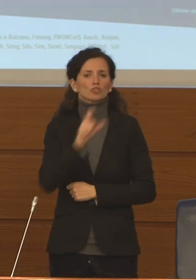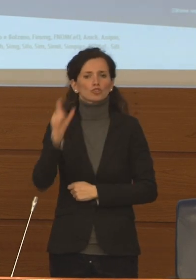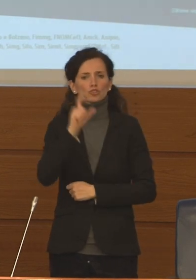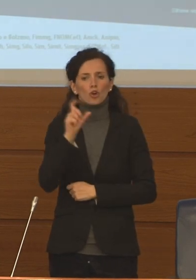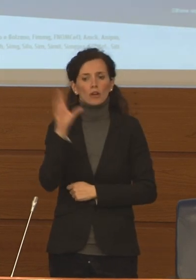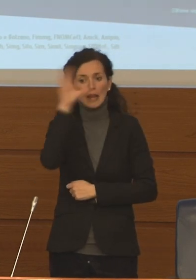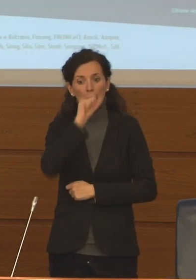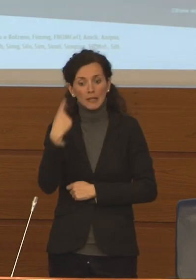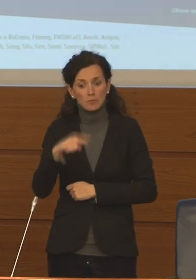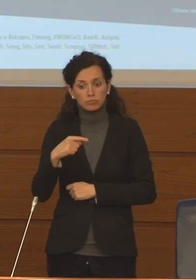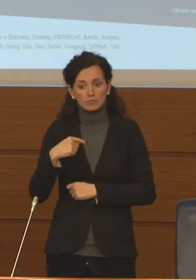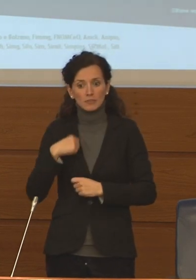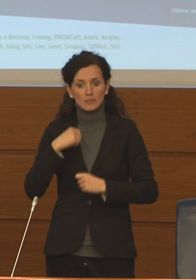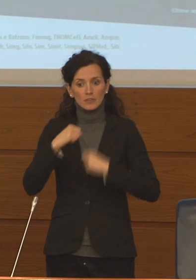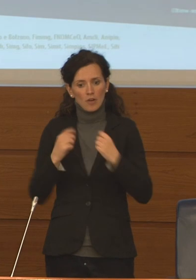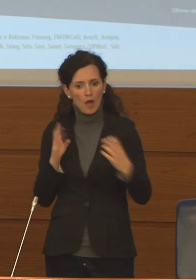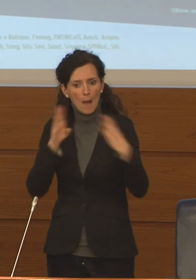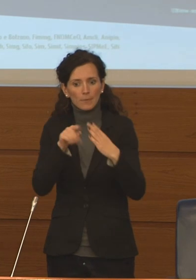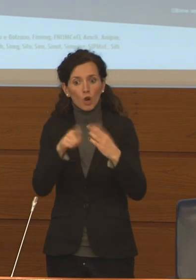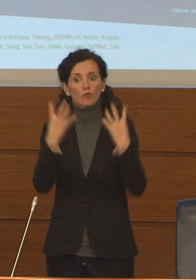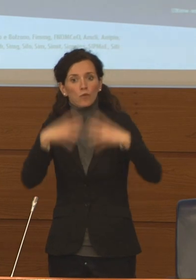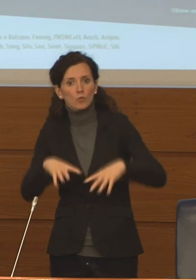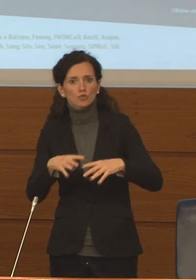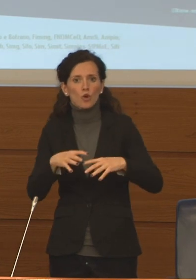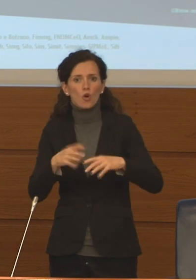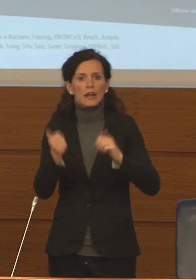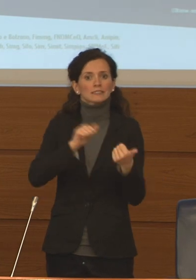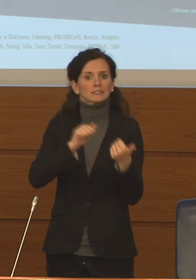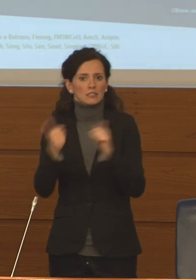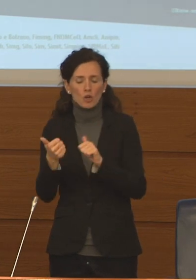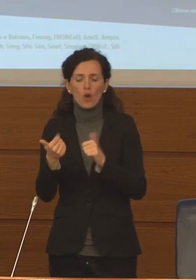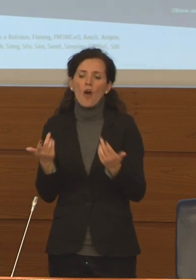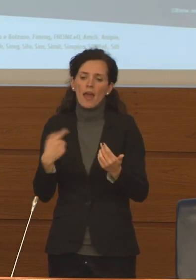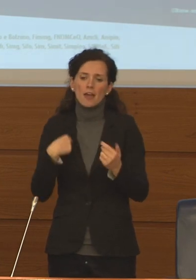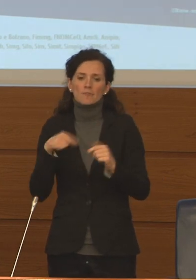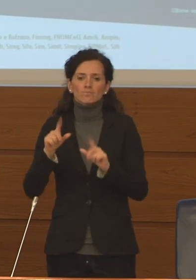un dato che stiamo ovviamente monitorizzando e stiamo valutando.